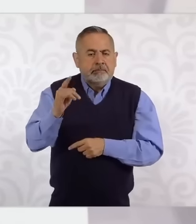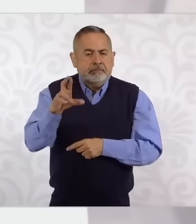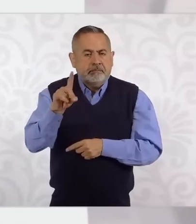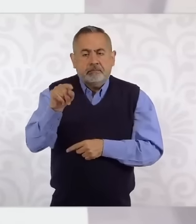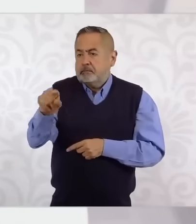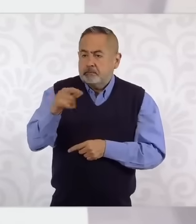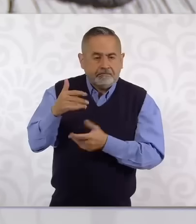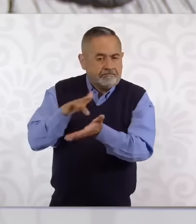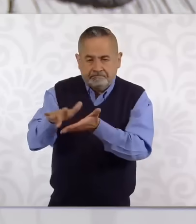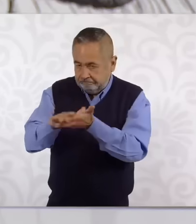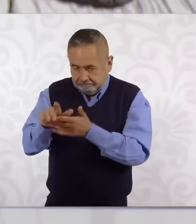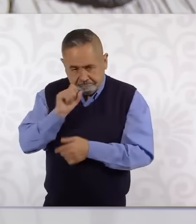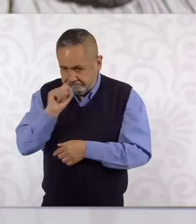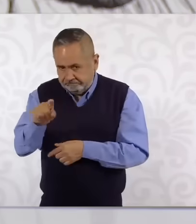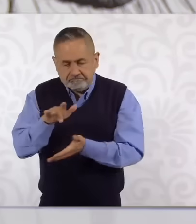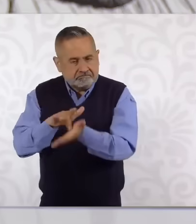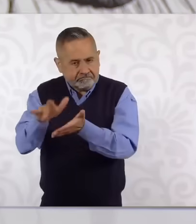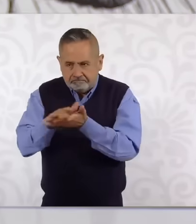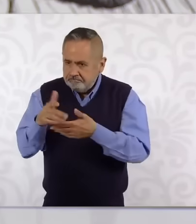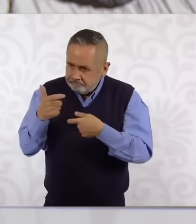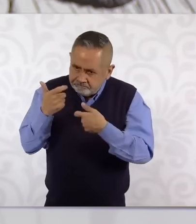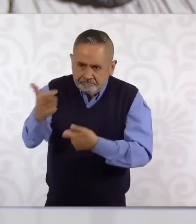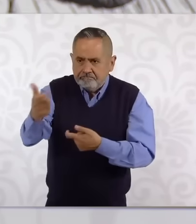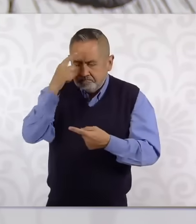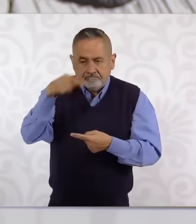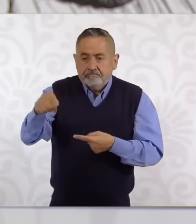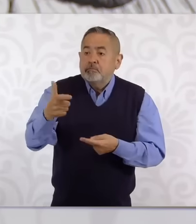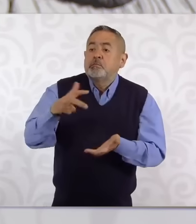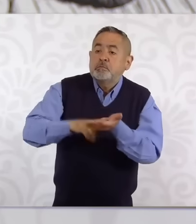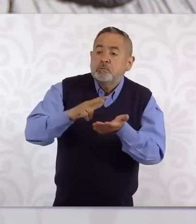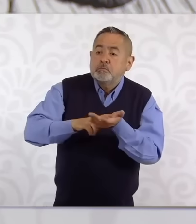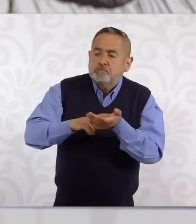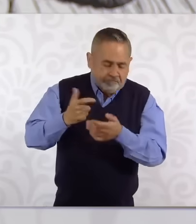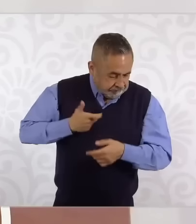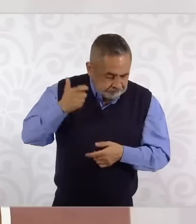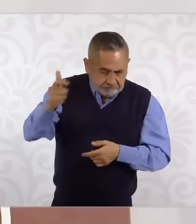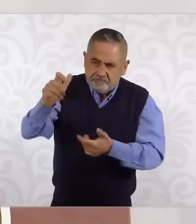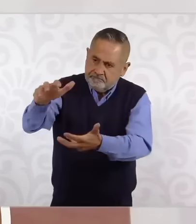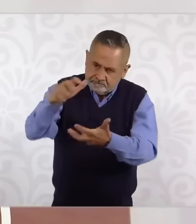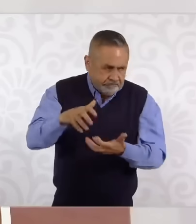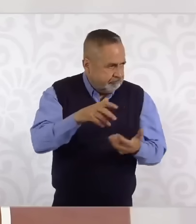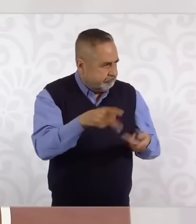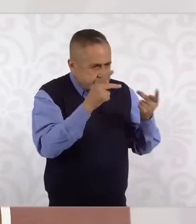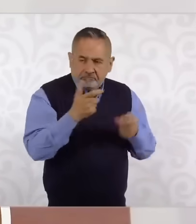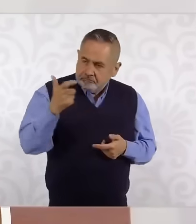ayudando? Estamos dando un apoyo para el precio del maíz, pero además estamos pidiéndole a los